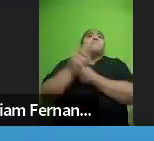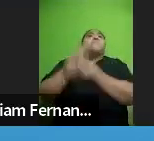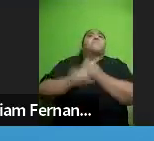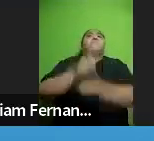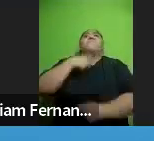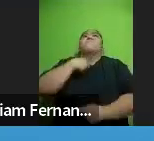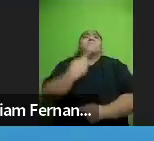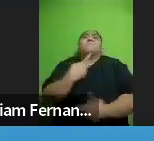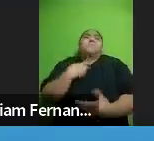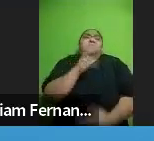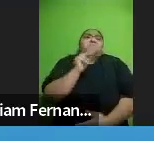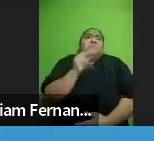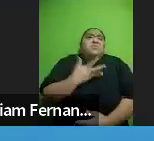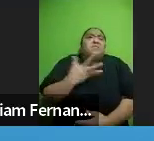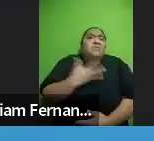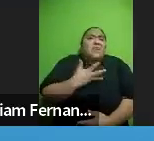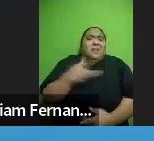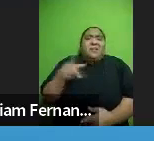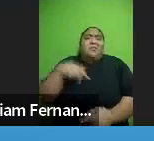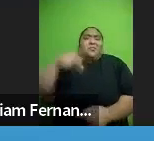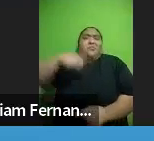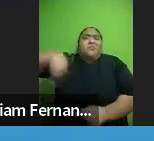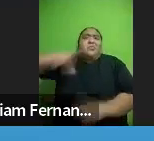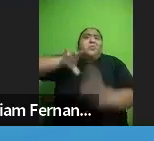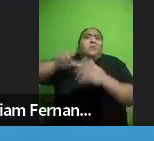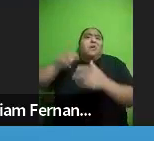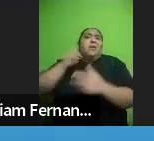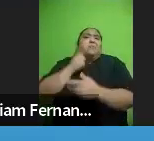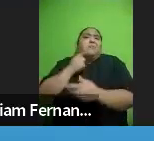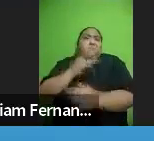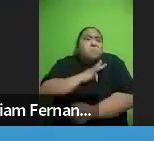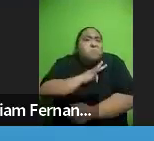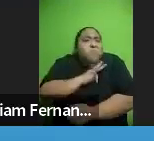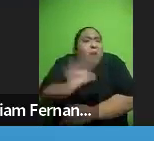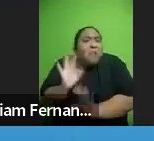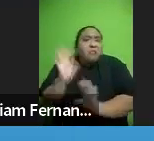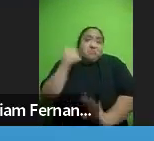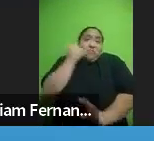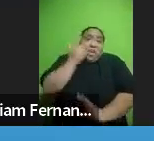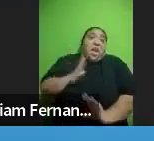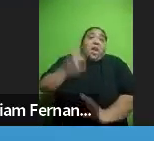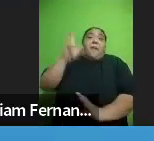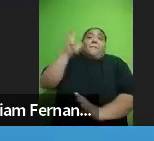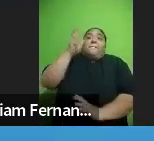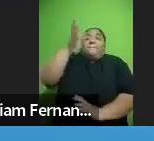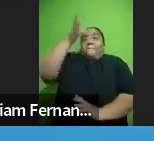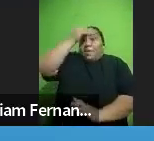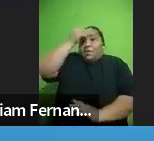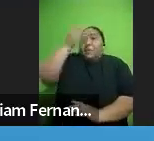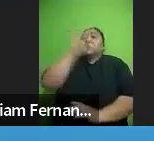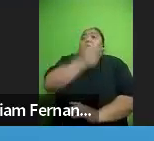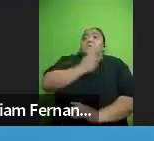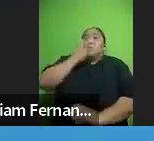Cuerdas vocales, y realmente pueden aprender a oralizar Pero entonces compensamos entonces compensamos con la lengua de señas señas para el desarrollo de